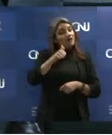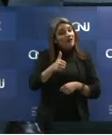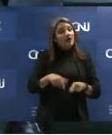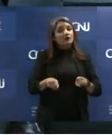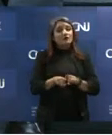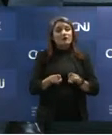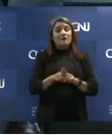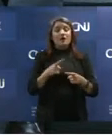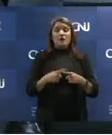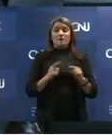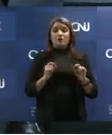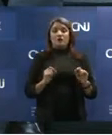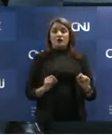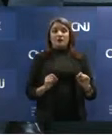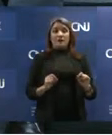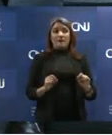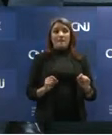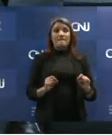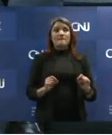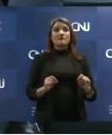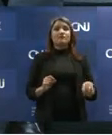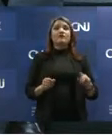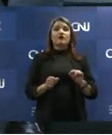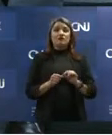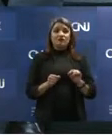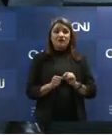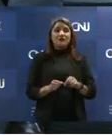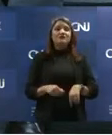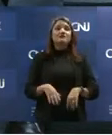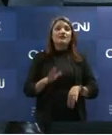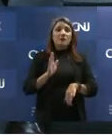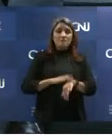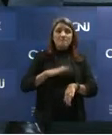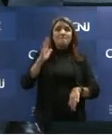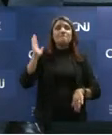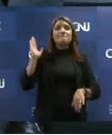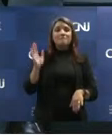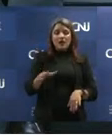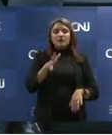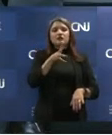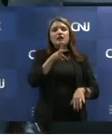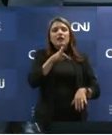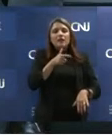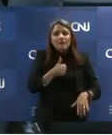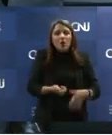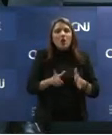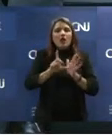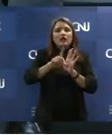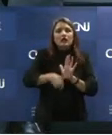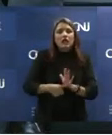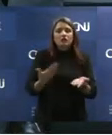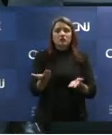contribuíram para uma maior distensão do item processual. Oportuno registrar que é investigada.